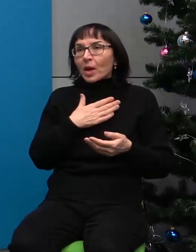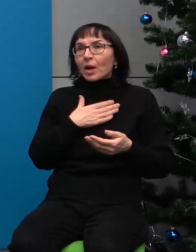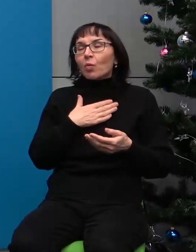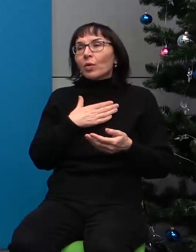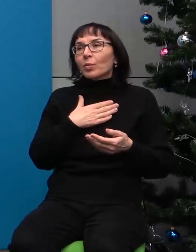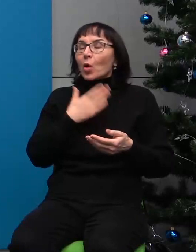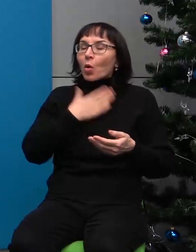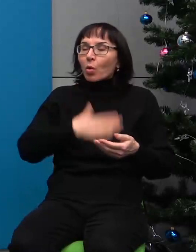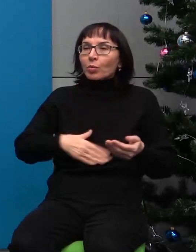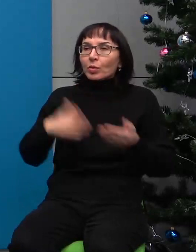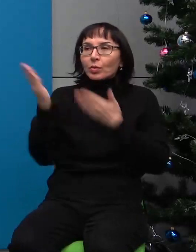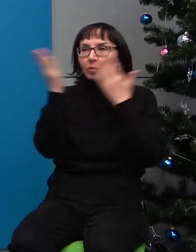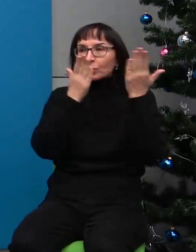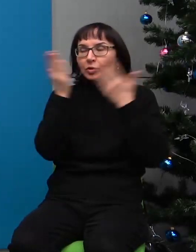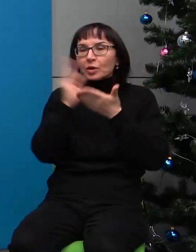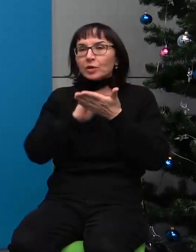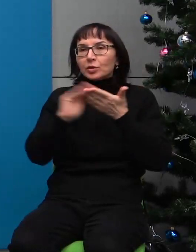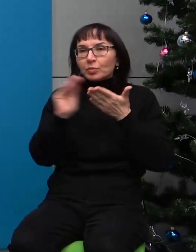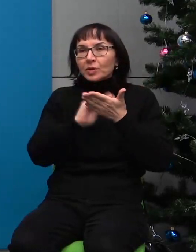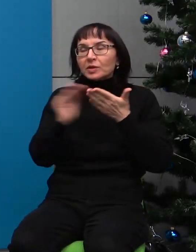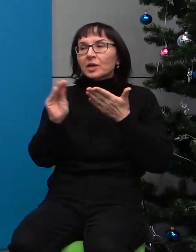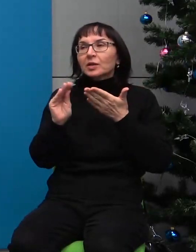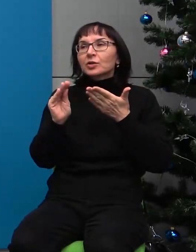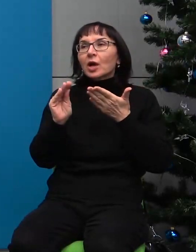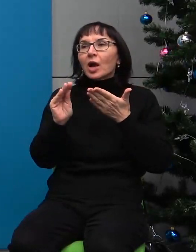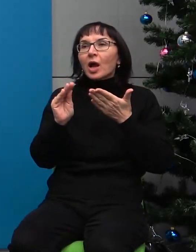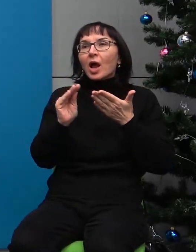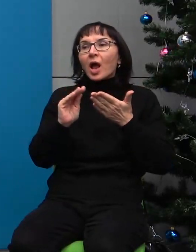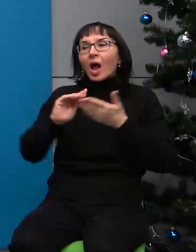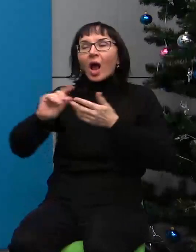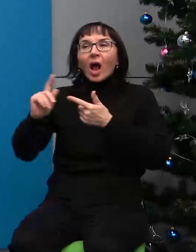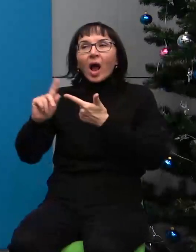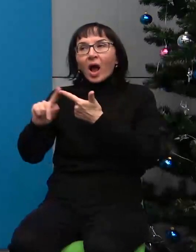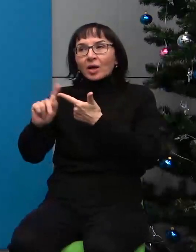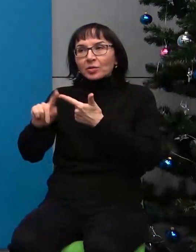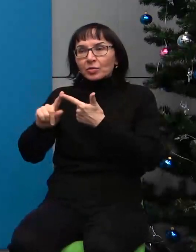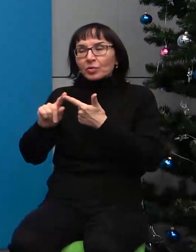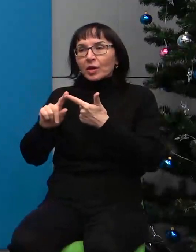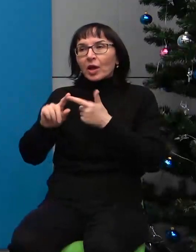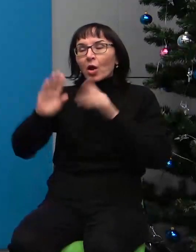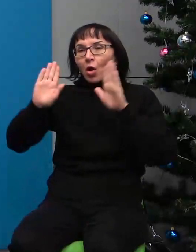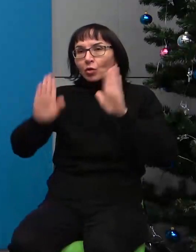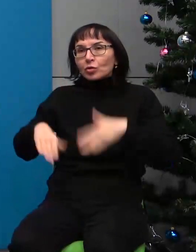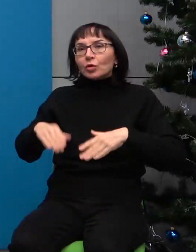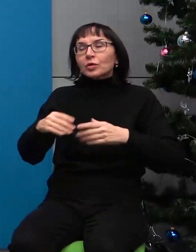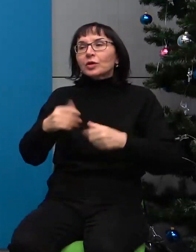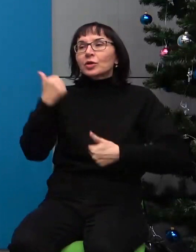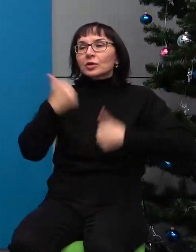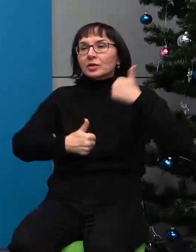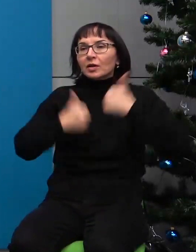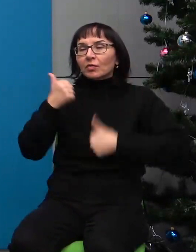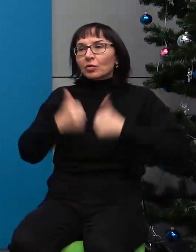Natomiast lubić czytać i pisać, a być pisarzem zawodowym to są dwie różne bajki, których do dzisiaj tego jeszcze pewnie nie rozumiem